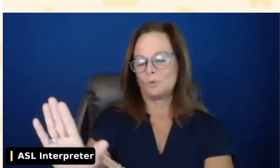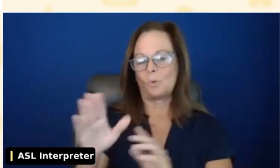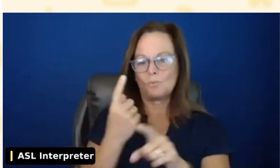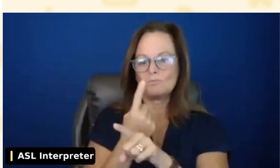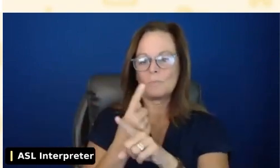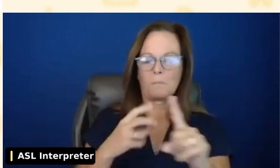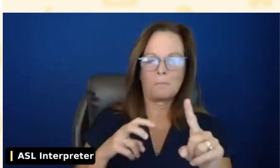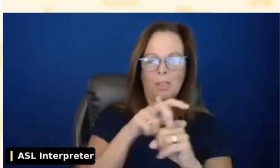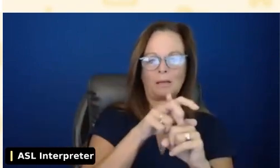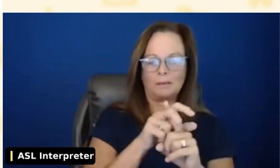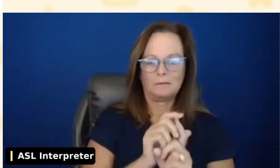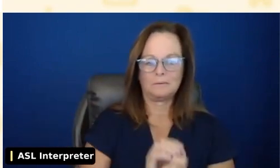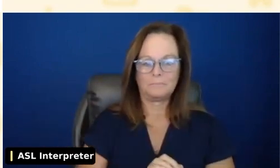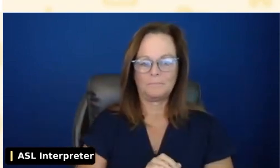para poder producir contenido accesible.